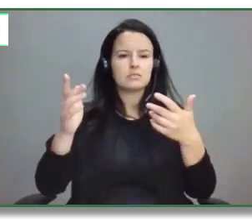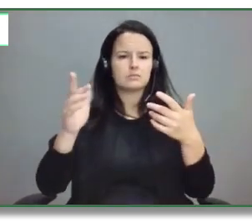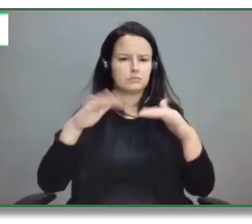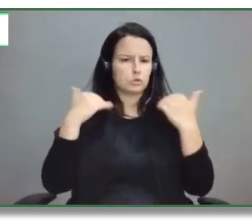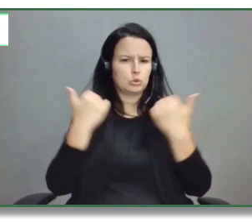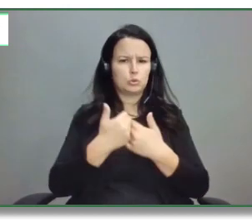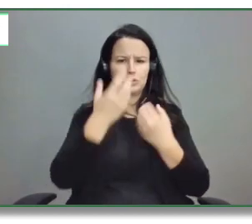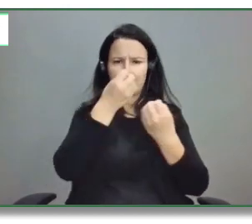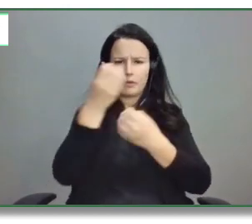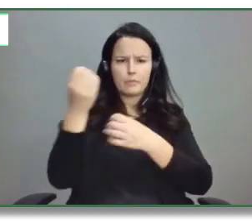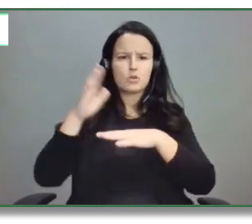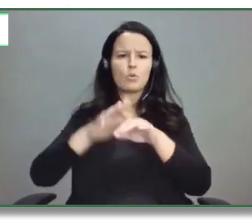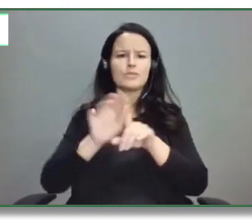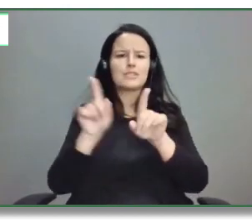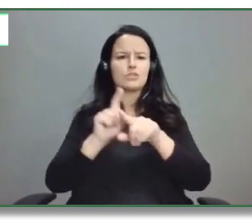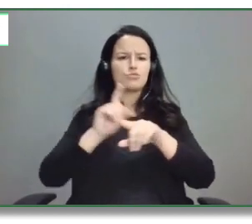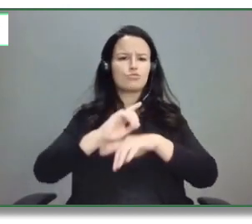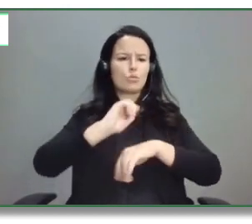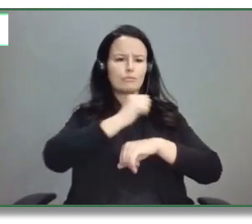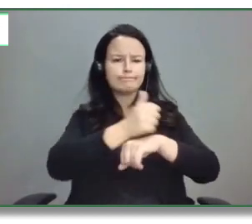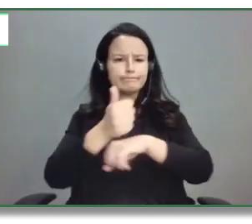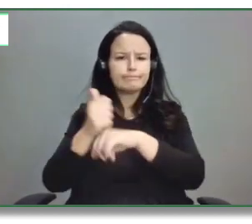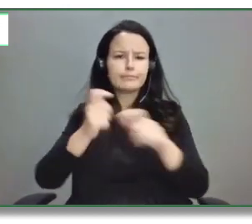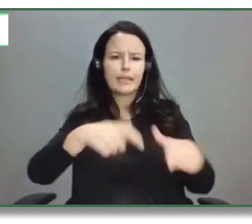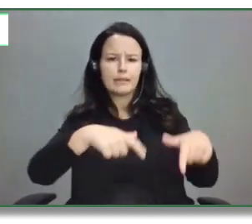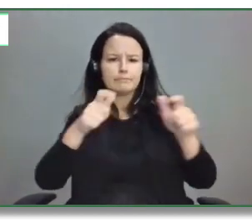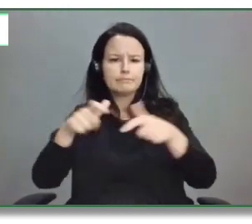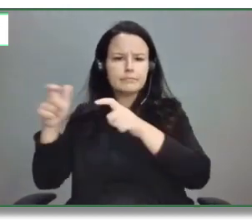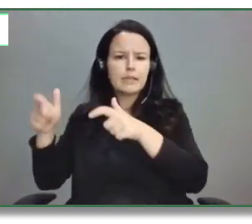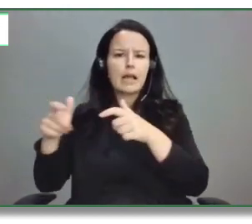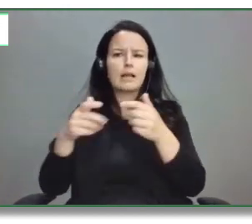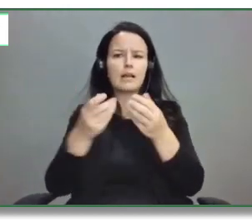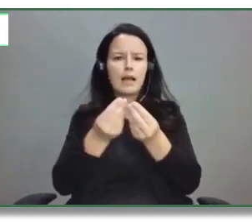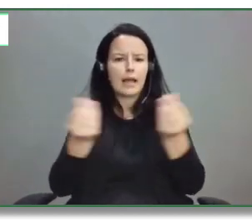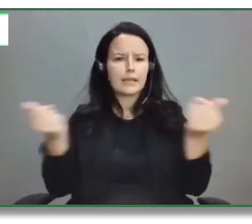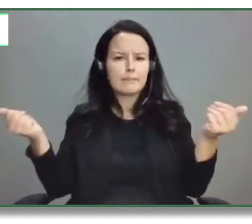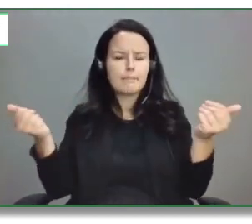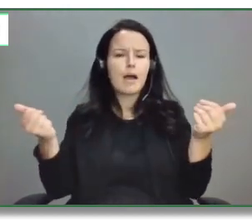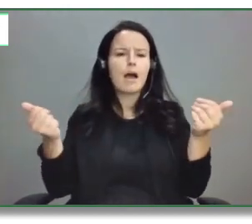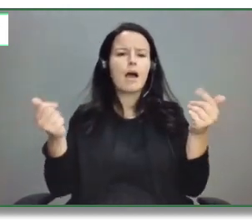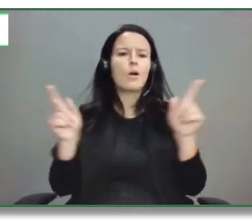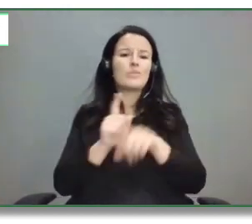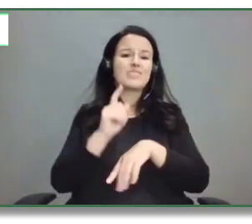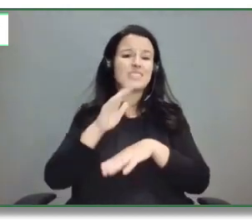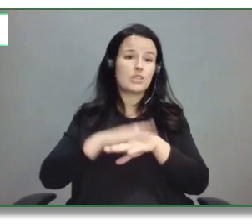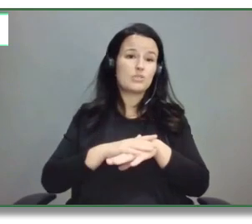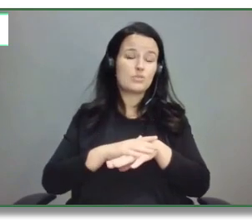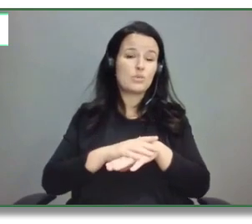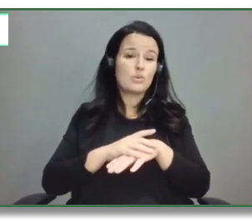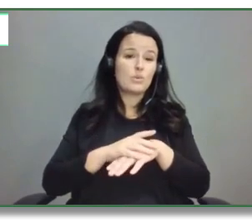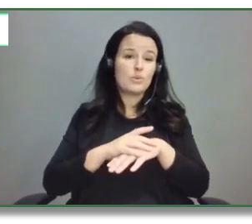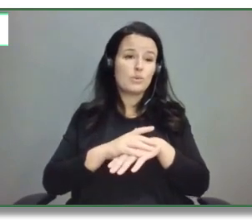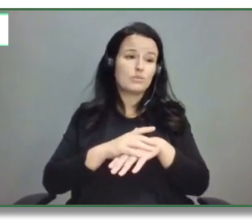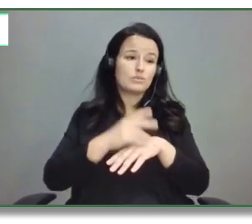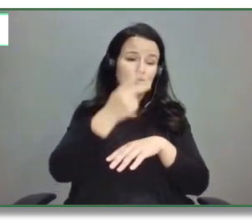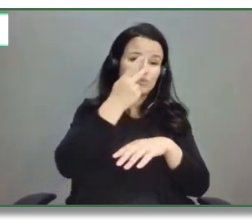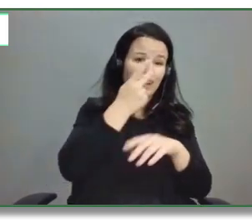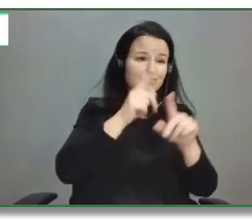installations les équipements disponibles et comment vraiment les installations ça